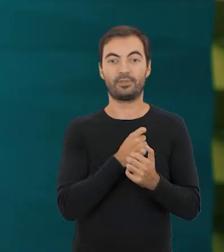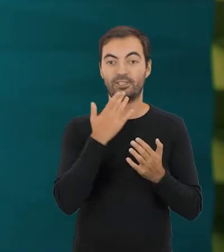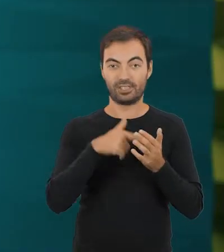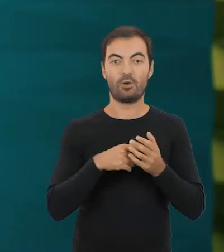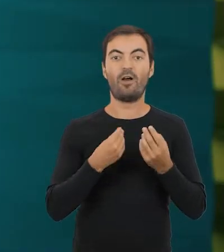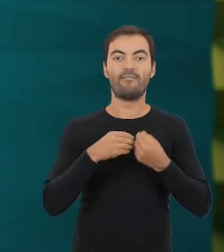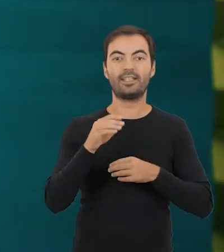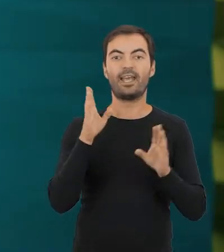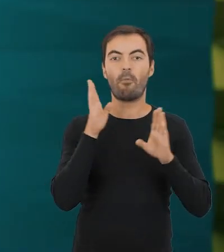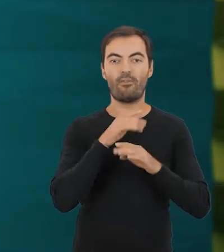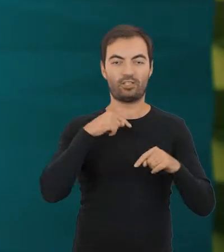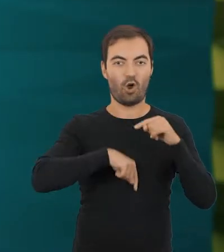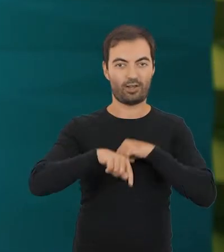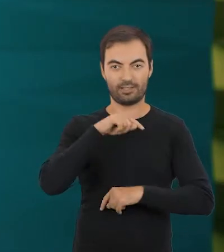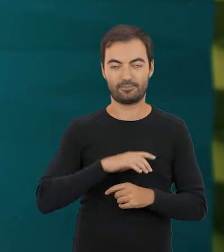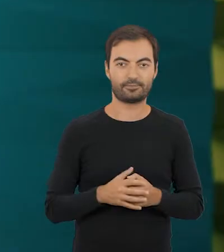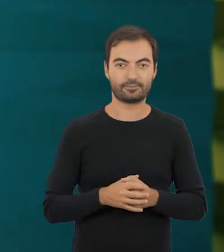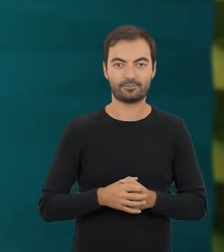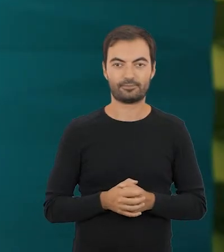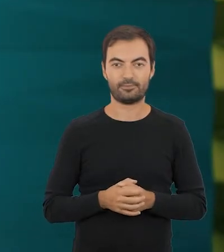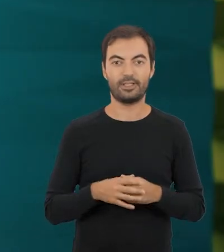Największa fizjologiczna szybkość z jaką może bić nasze serce